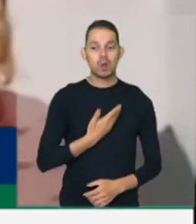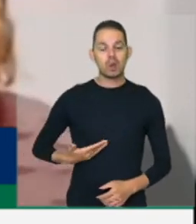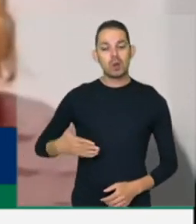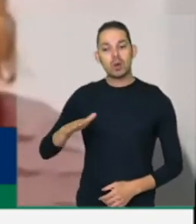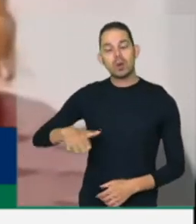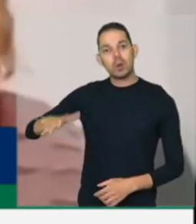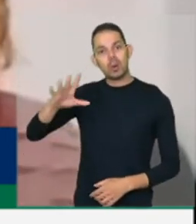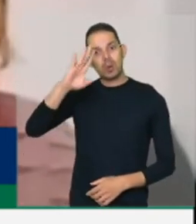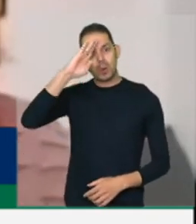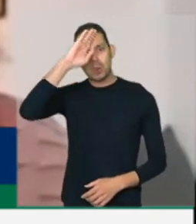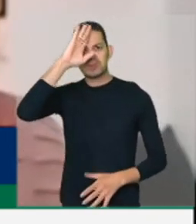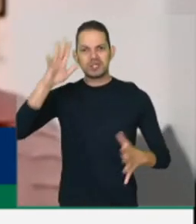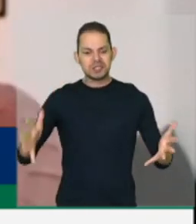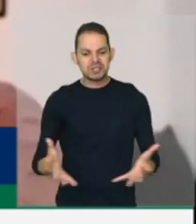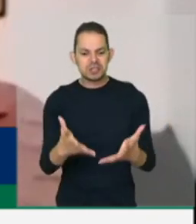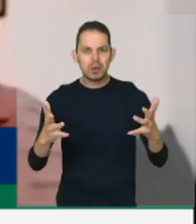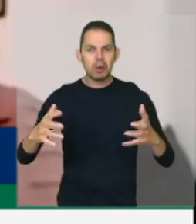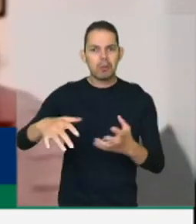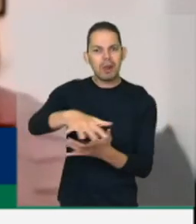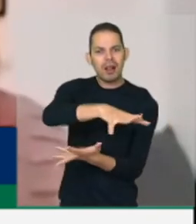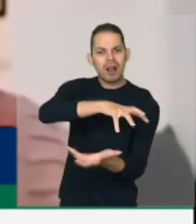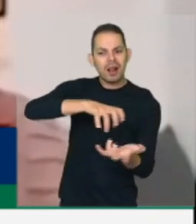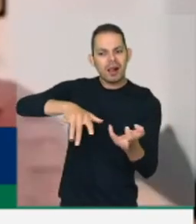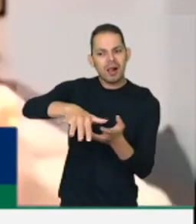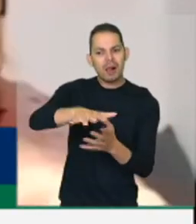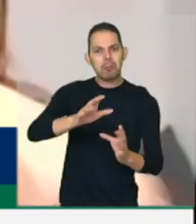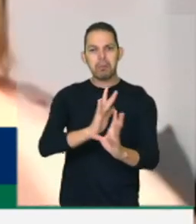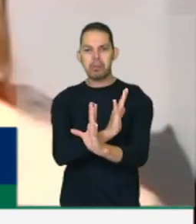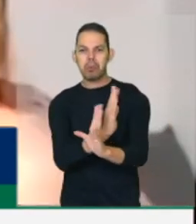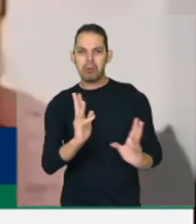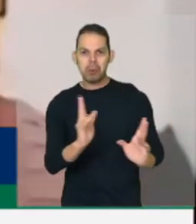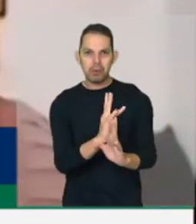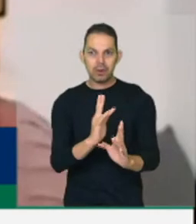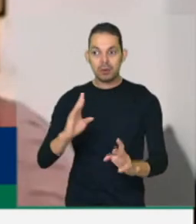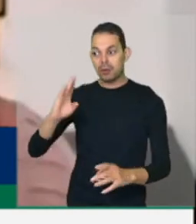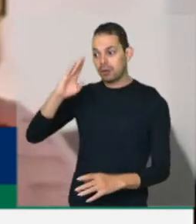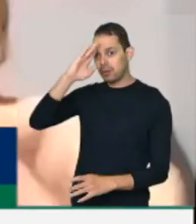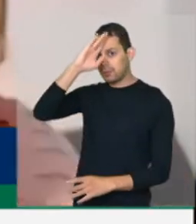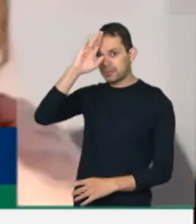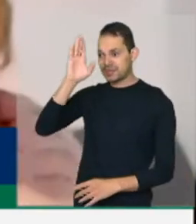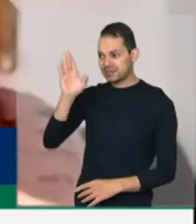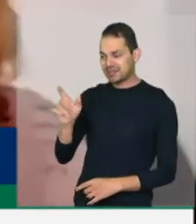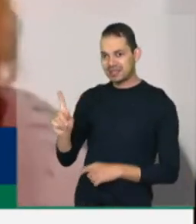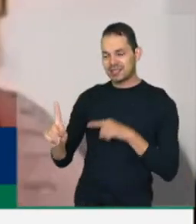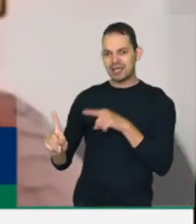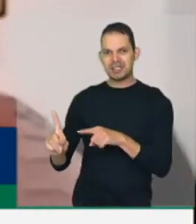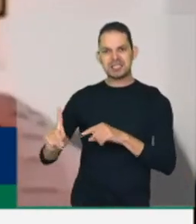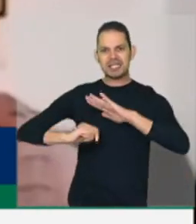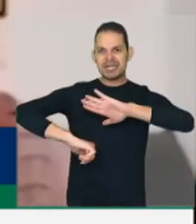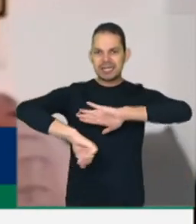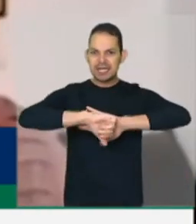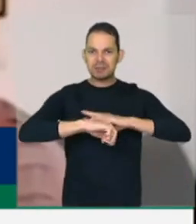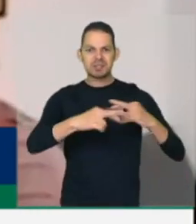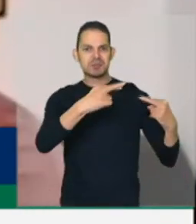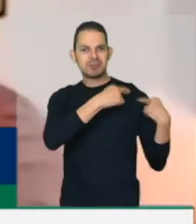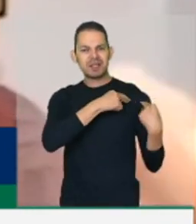ESTIMULOU A AGLOMERAÇÃO. ESSE GOVERNO E ESTE PRESIDENTE, EM PARTICULAR, COMETENDO CRIMES DE RESPONSABILIDADE NEGOU TODAS